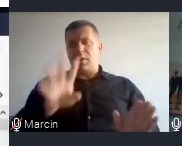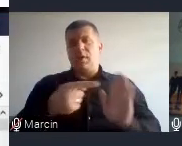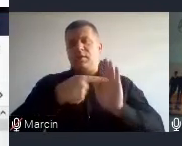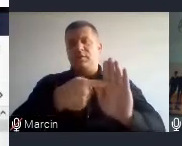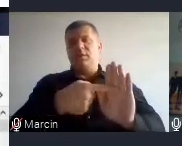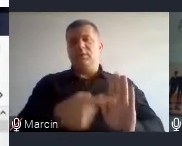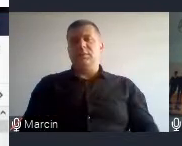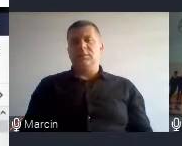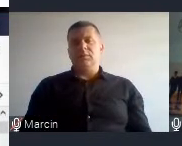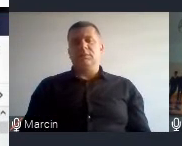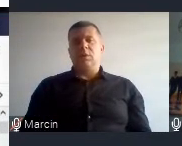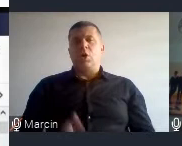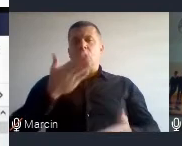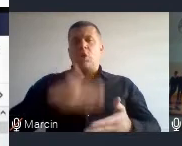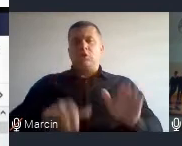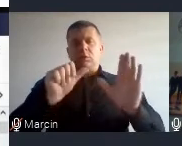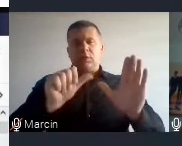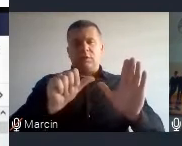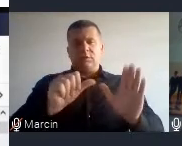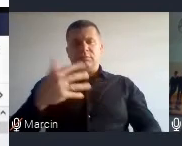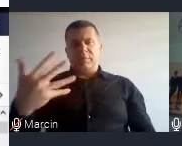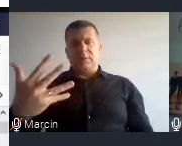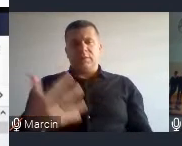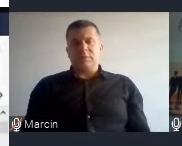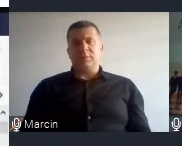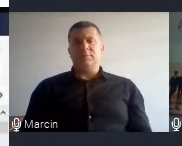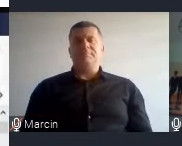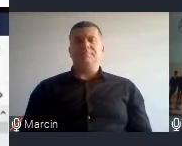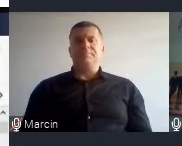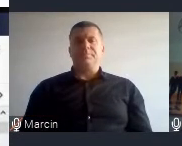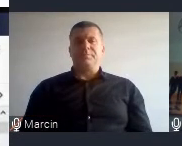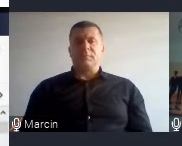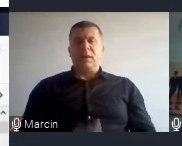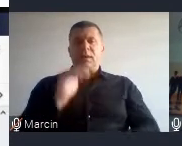I w tych wytycznych w rozdziale 6.5 – Zamówienia udzielane w ramach projektów,